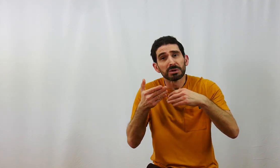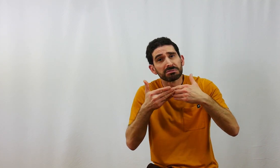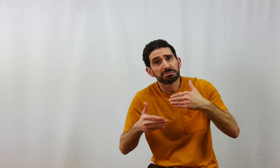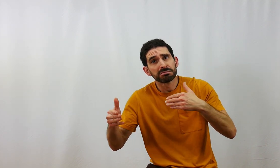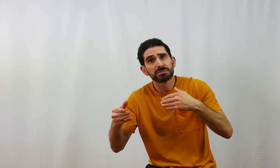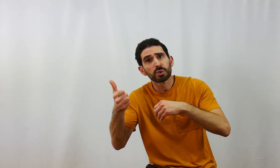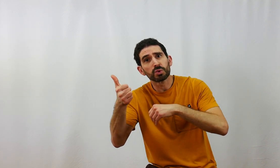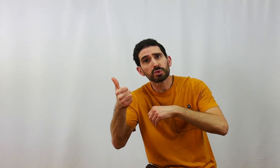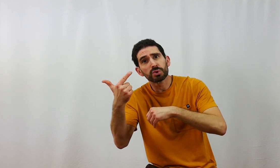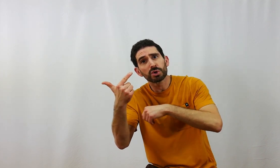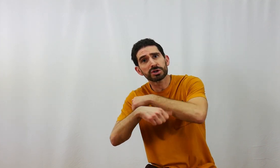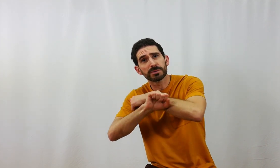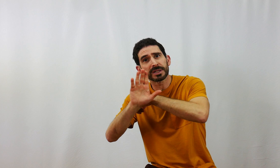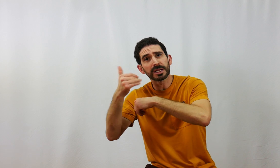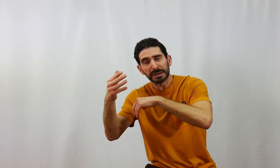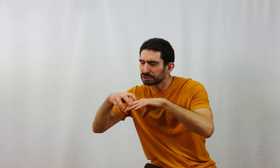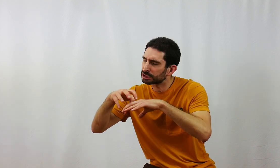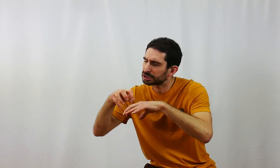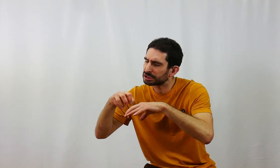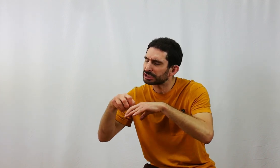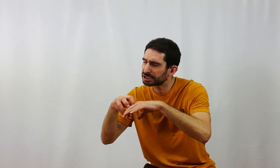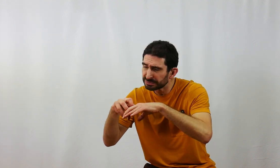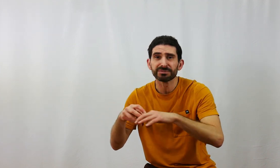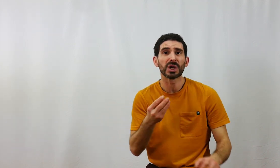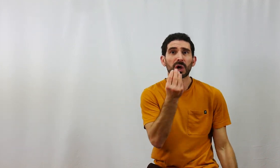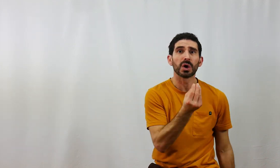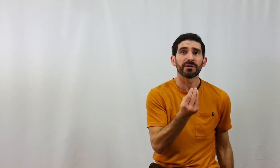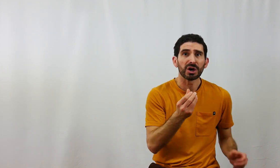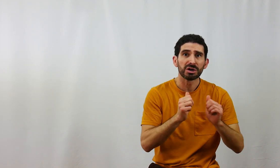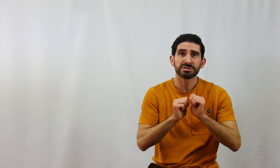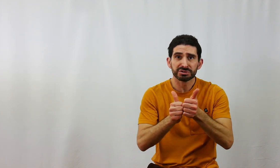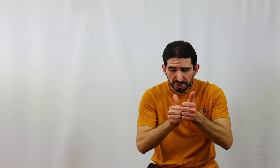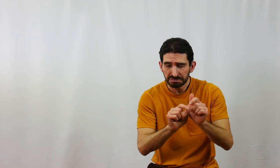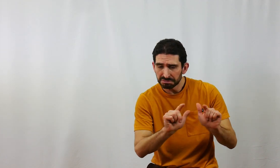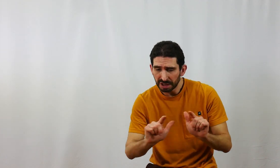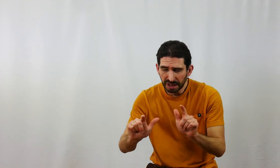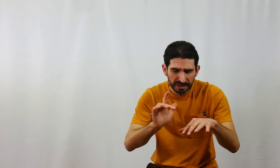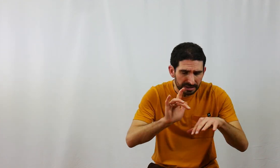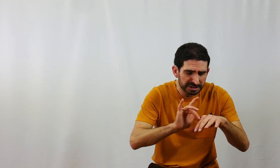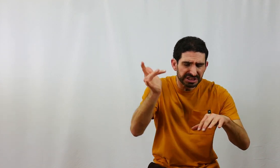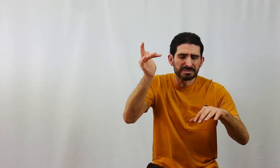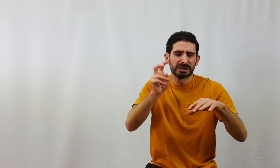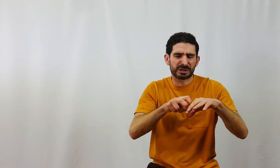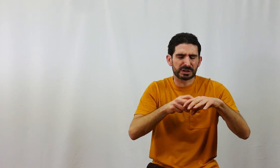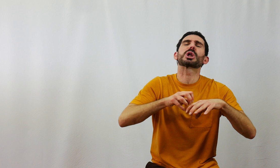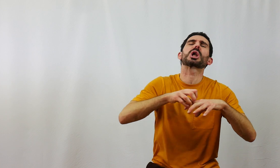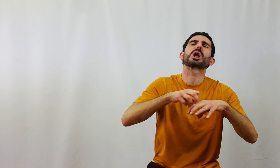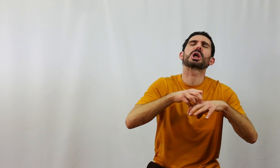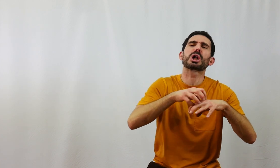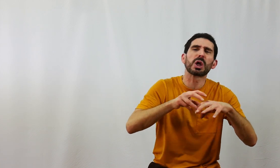ça gratte au bout d'une à deux semaines. Cela dépend des enfants. Certains sont sensibles et se grattent beaucoup.